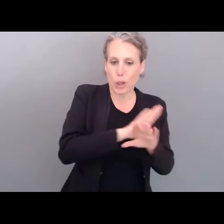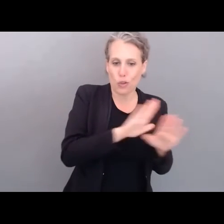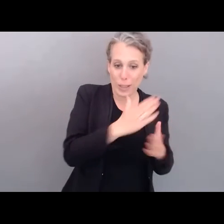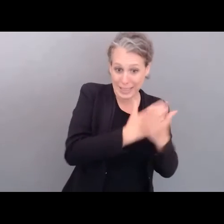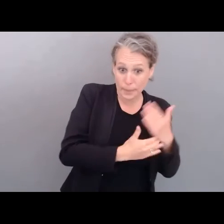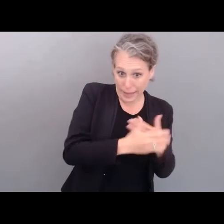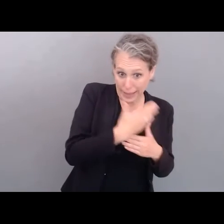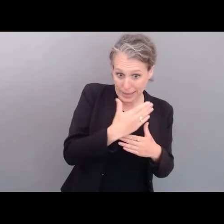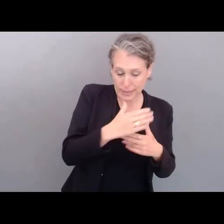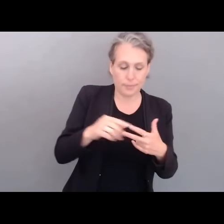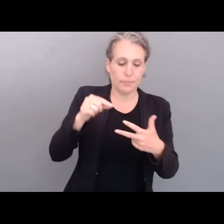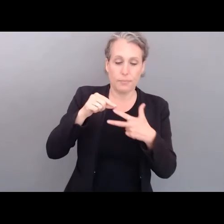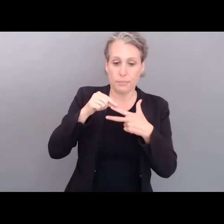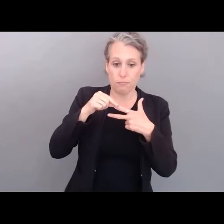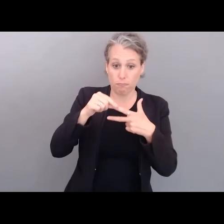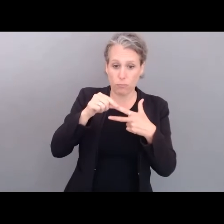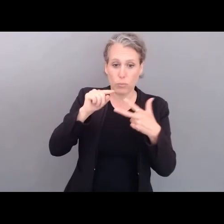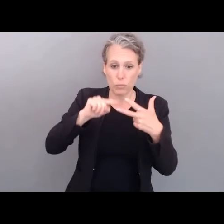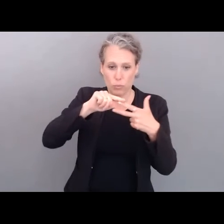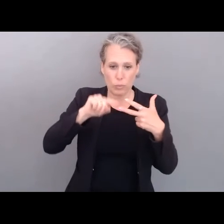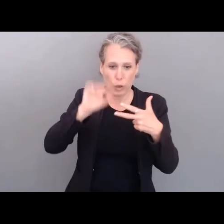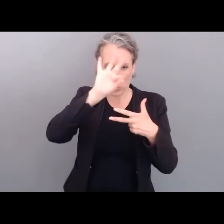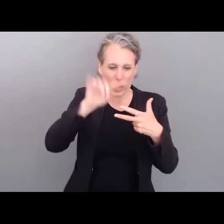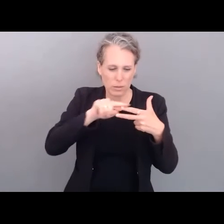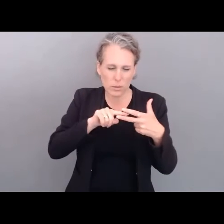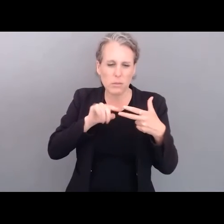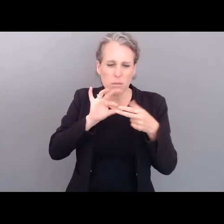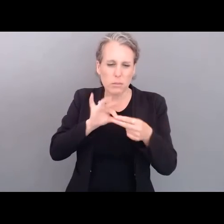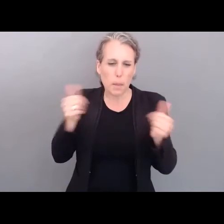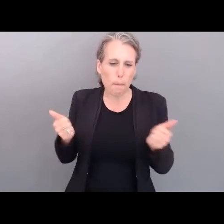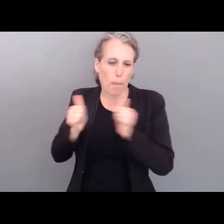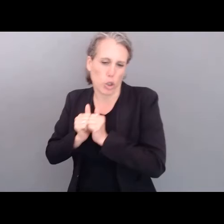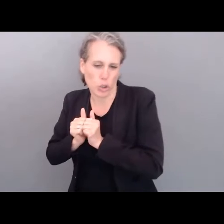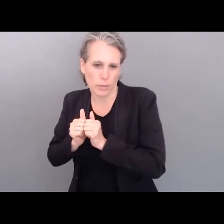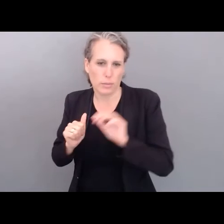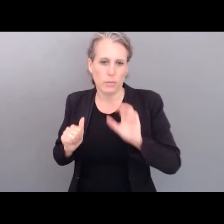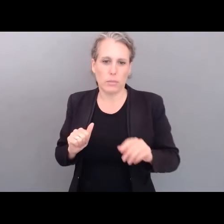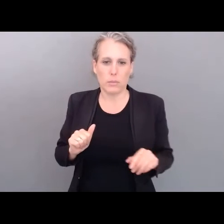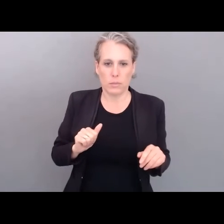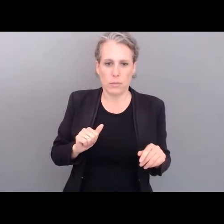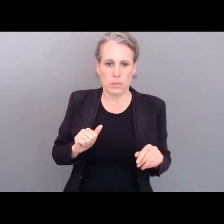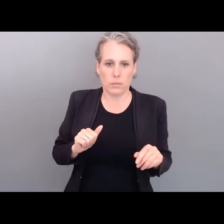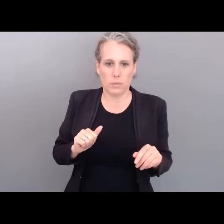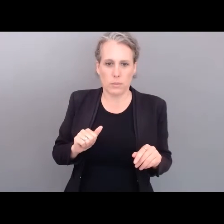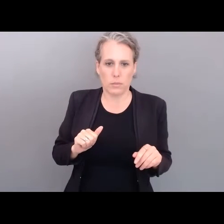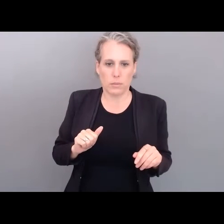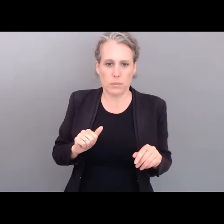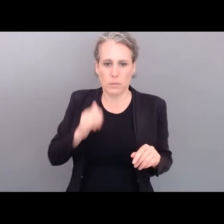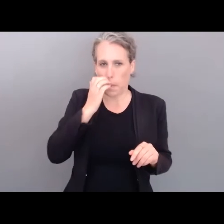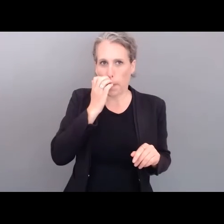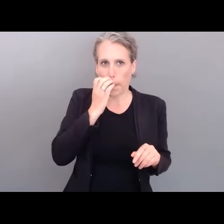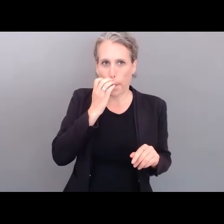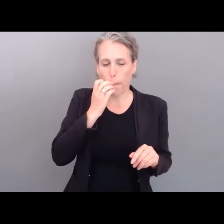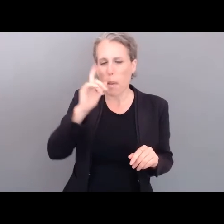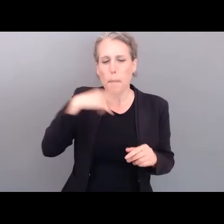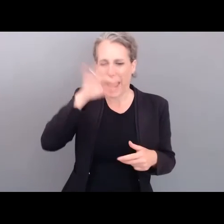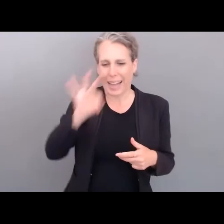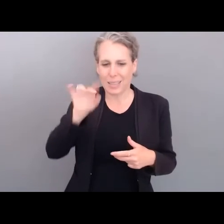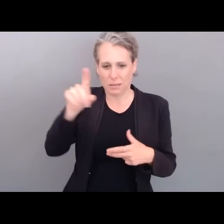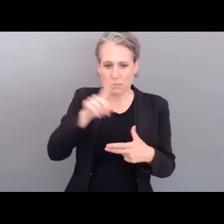la población y alguno de los países que investigaron?